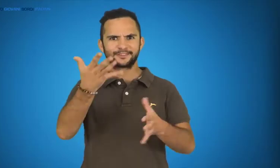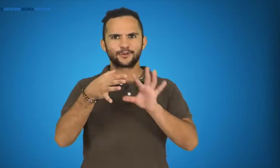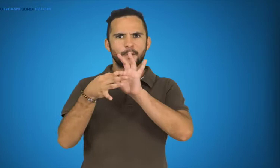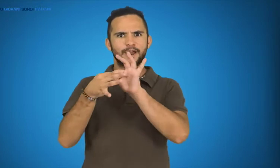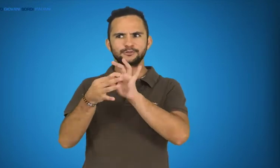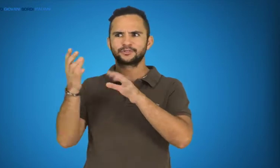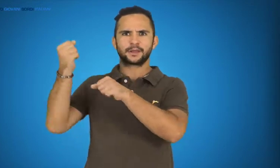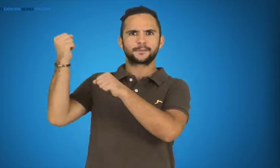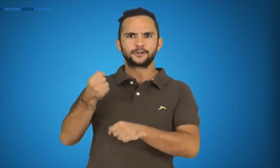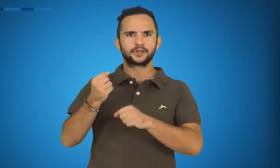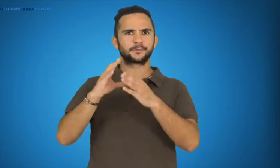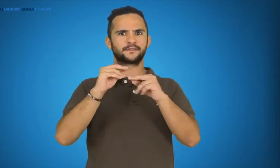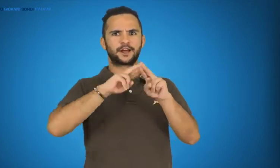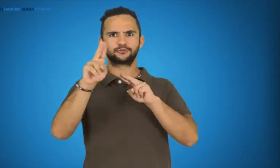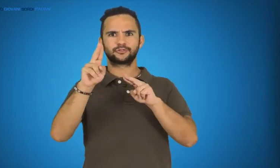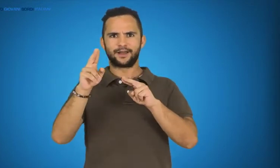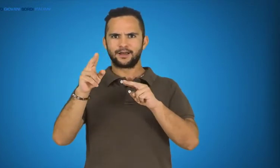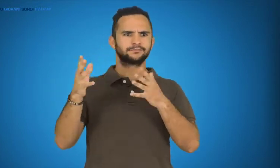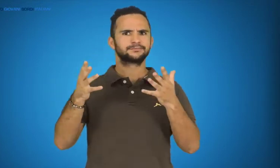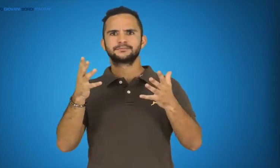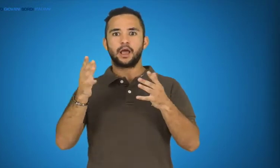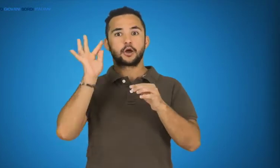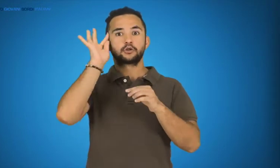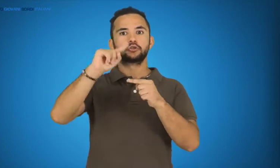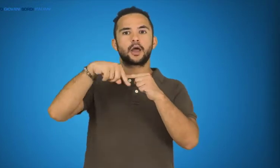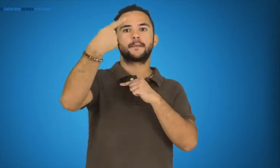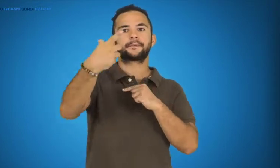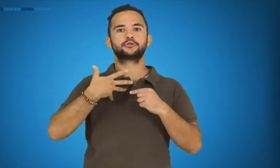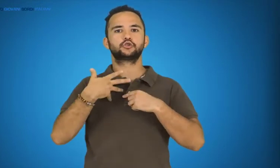Avete visto? C’è una collaborazione tra il CGSI Nazionale e MPDF. Questa collaborazione vuole cogliere l’obiettivo che si cercherà di cogliere